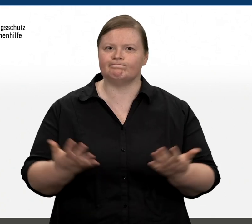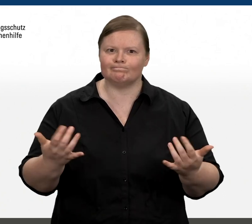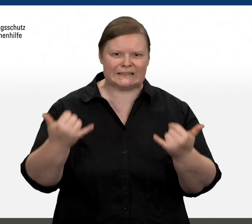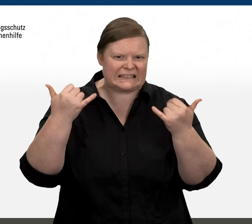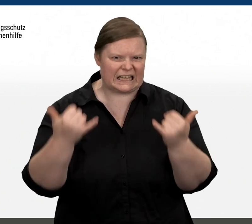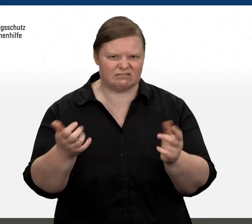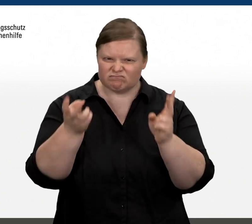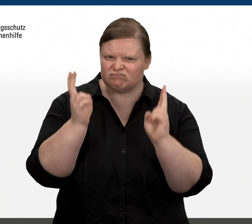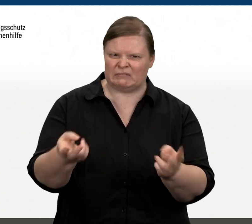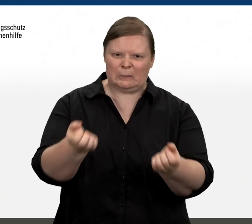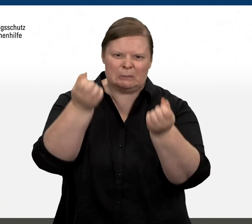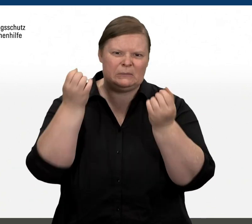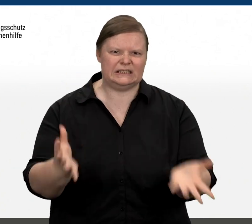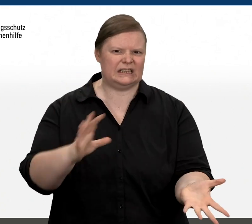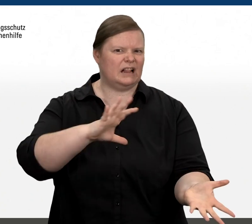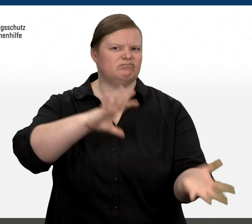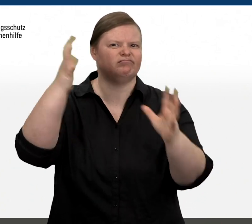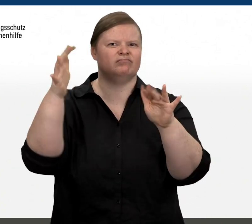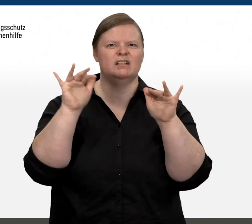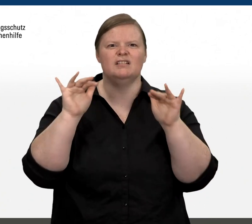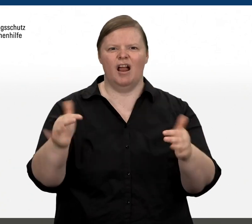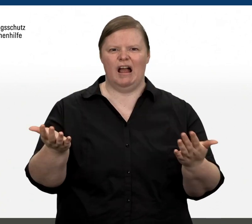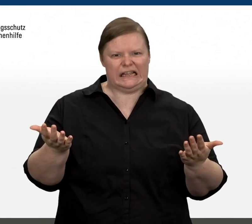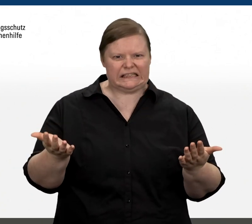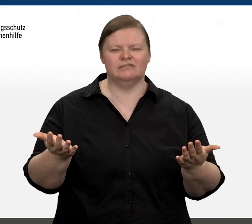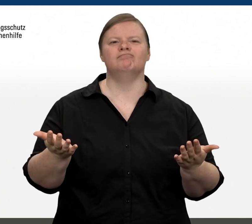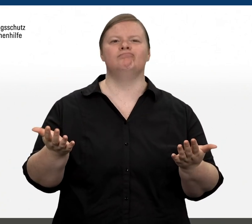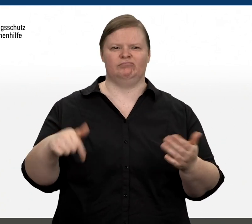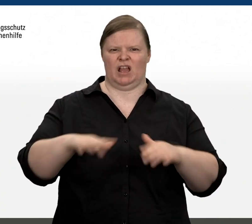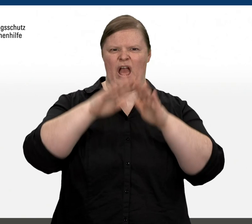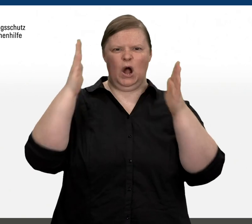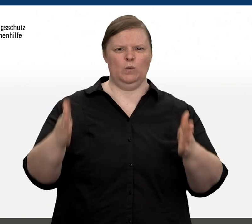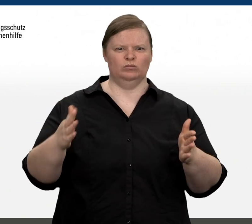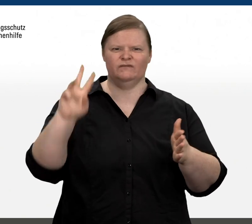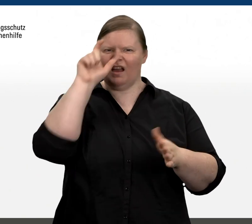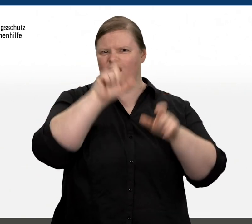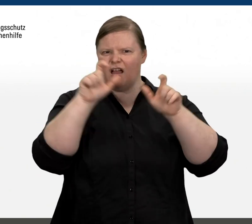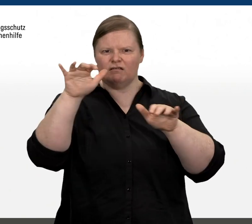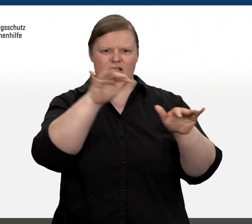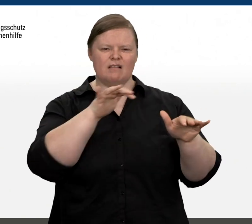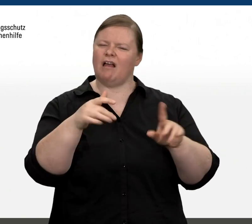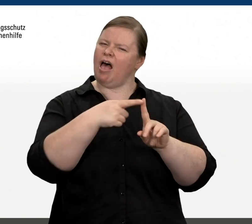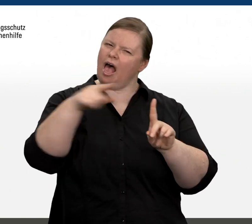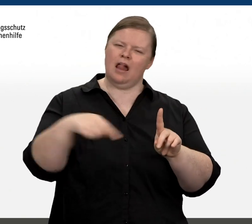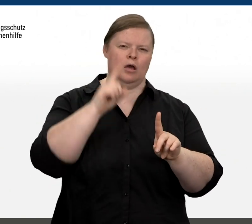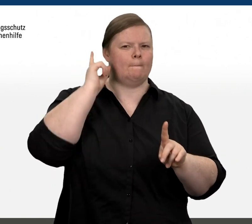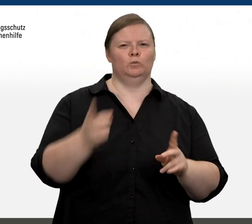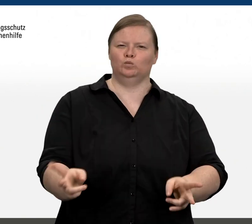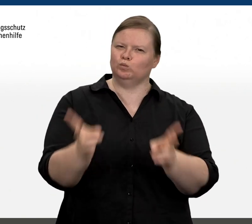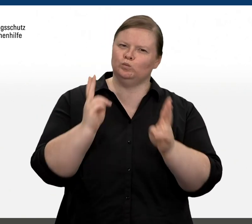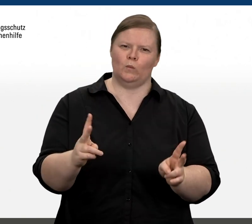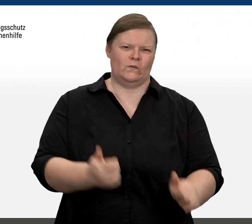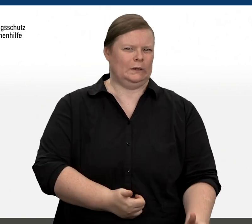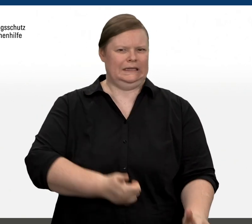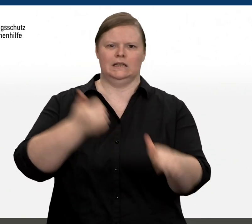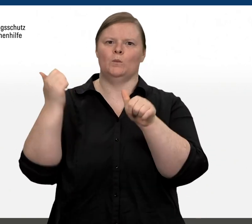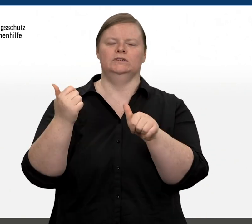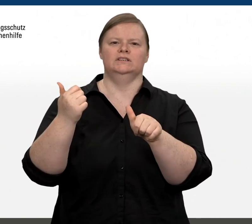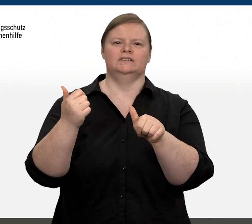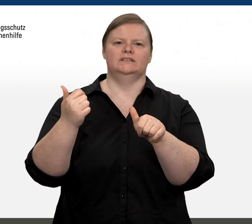Es ist etwas passiert und alle müssen sofort raus aus dem Haus.